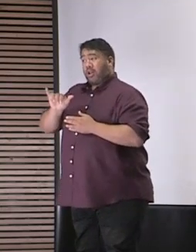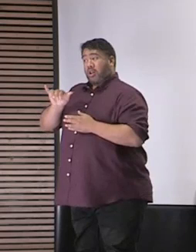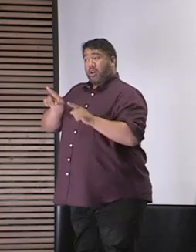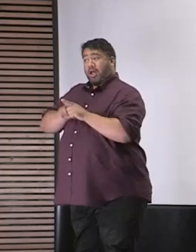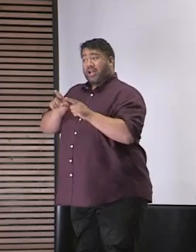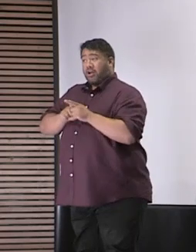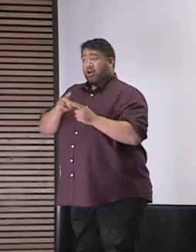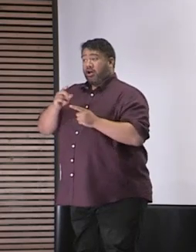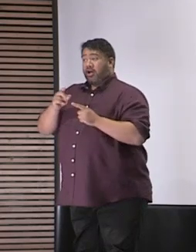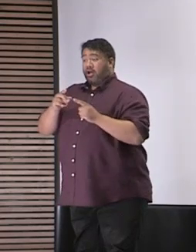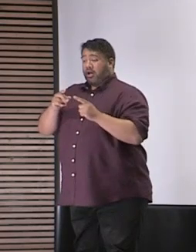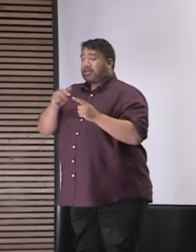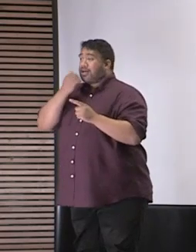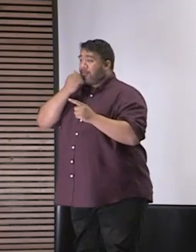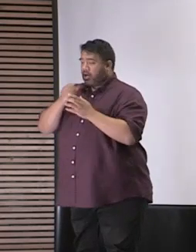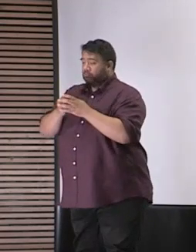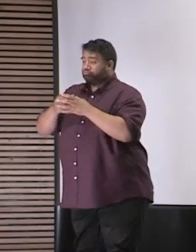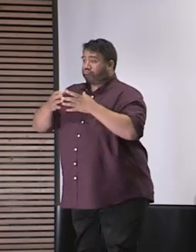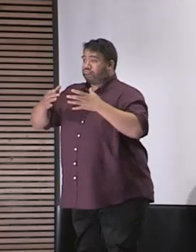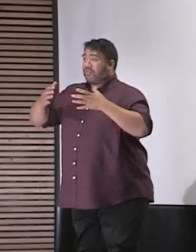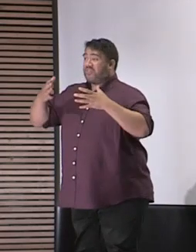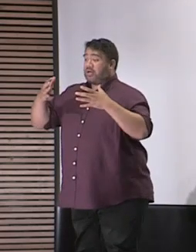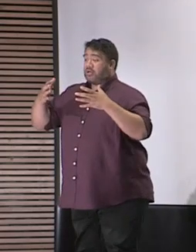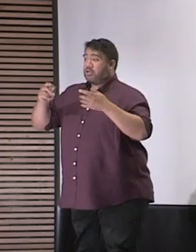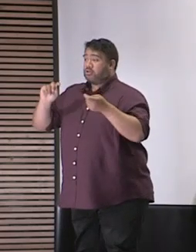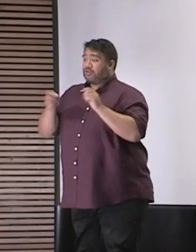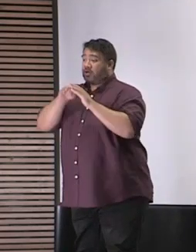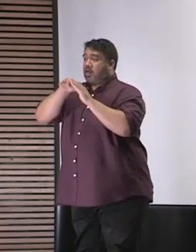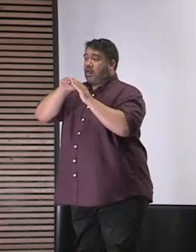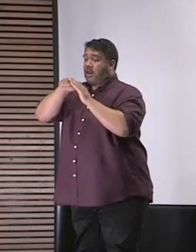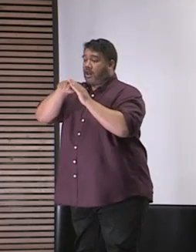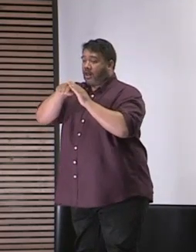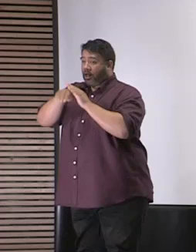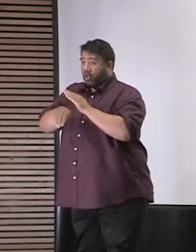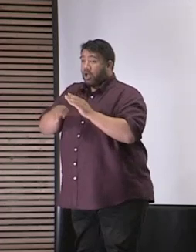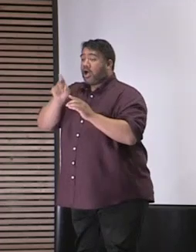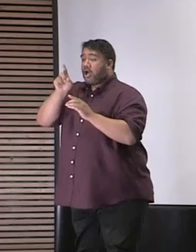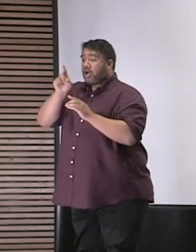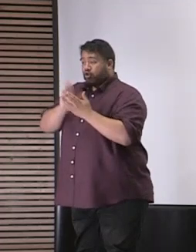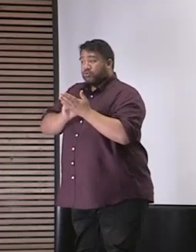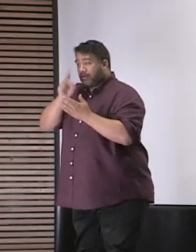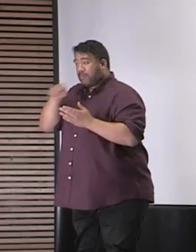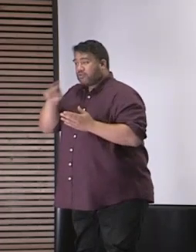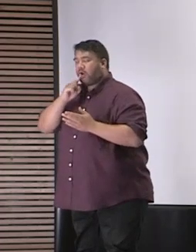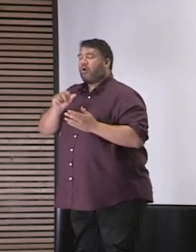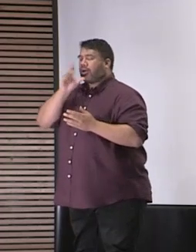la forma en que las personas se